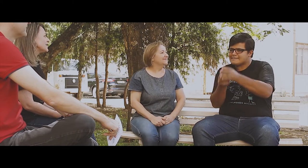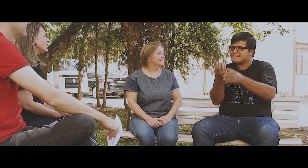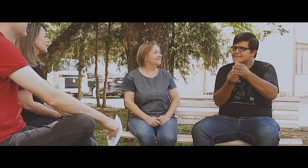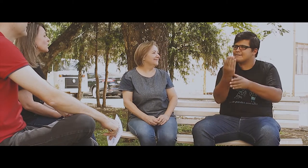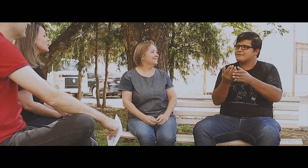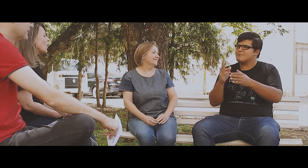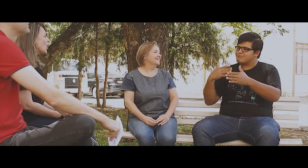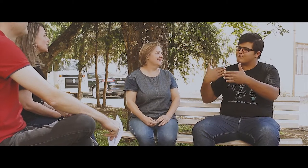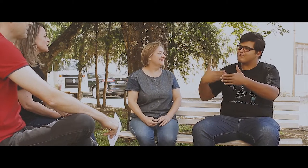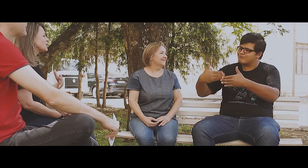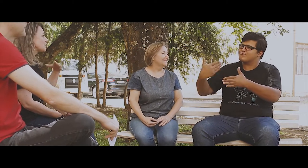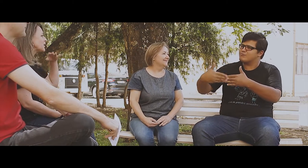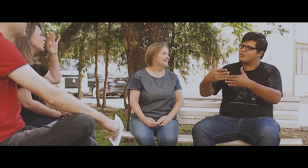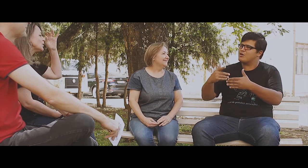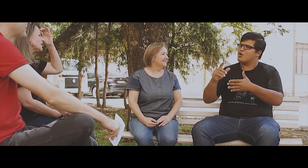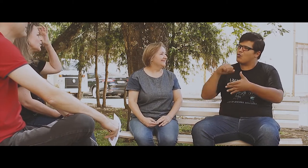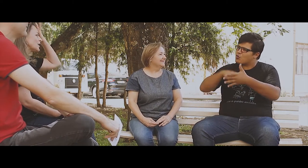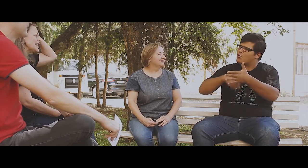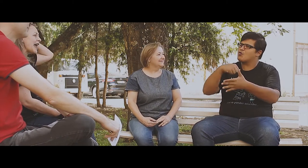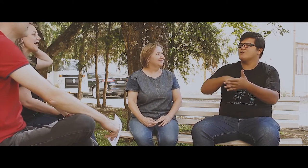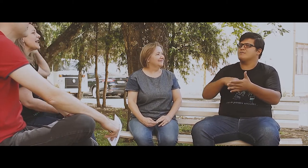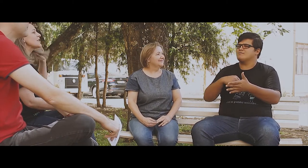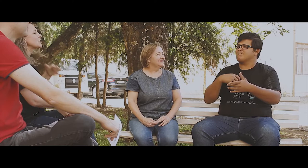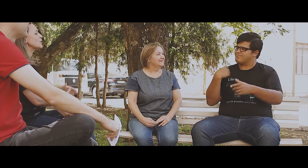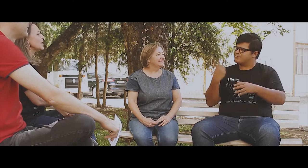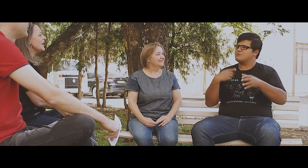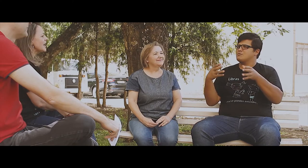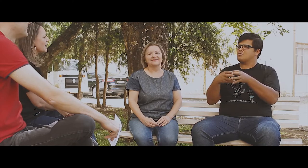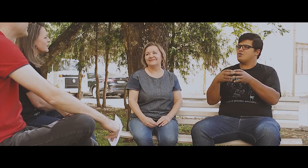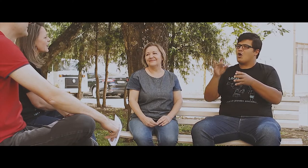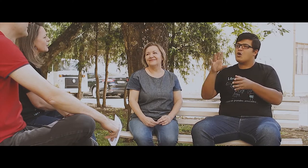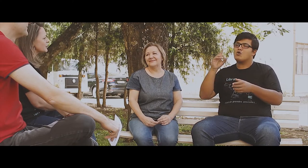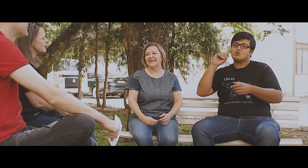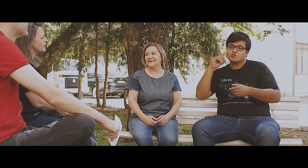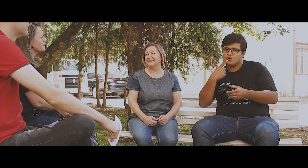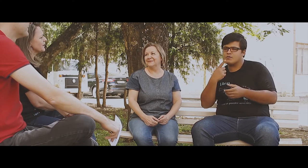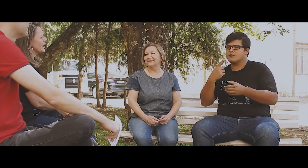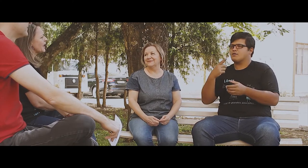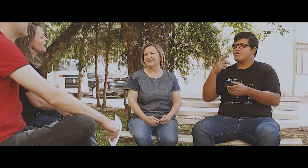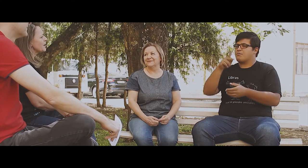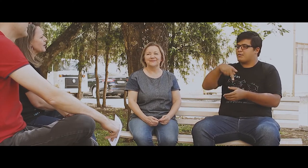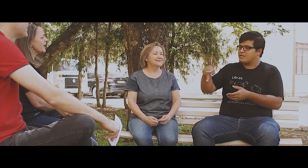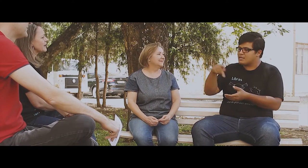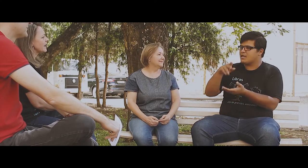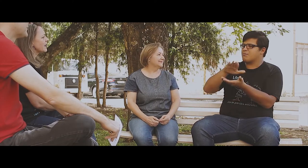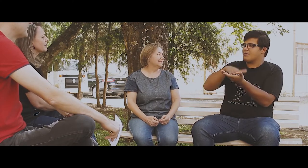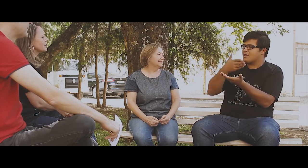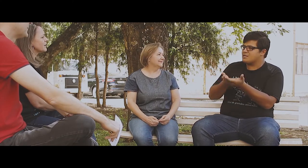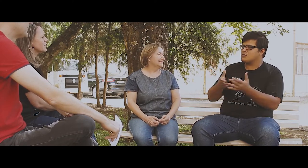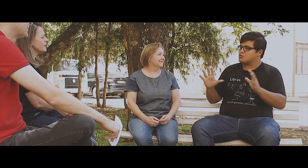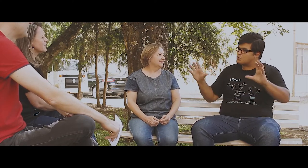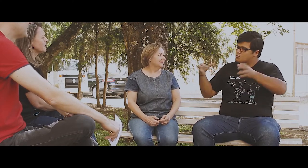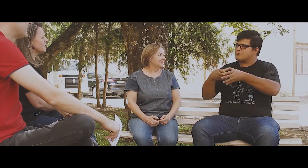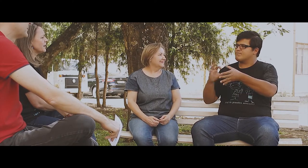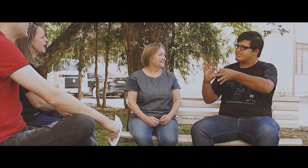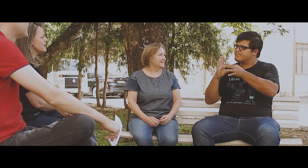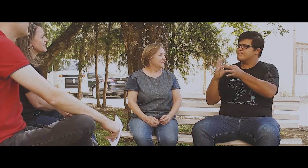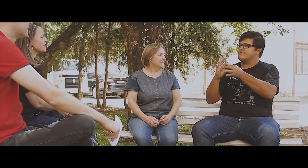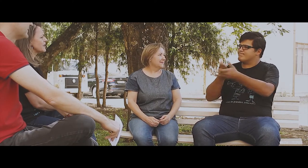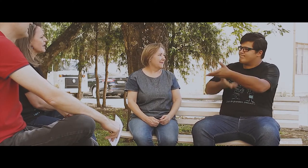ficam curiosas, perguntam o que é isso e é a nossa luta né pra que tenham mais